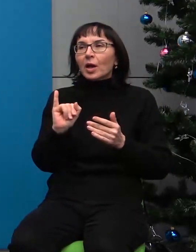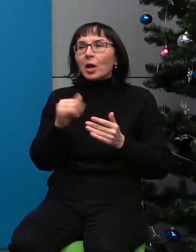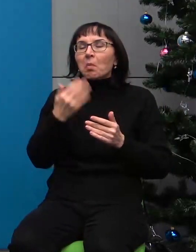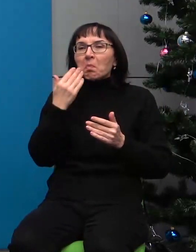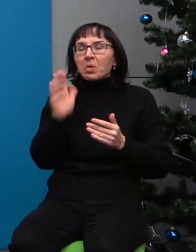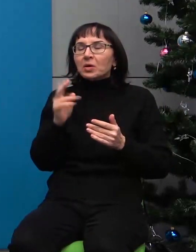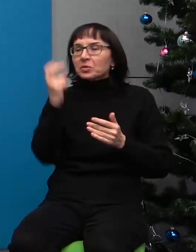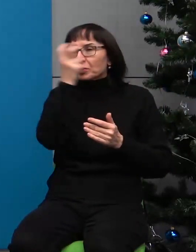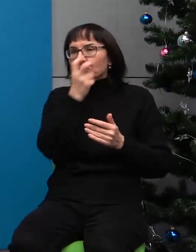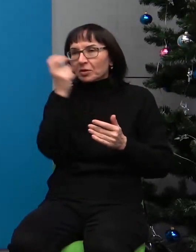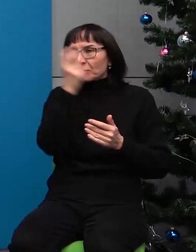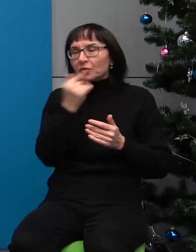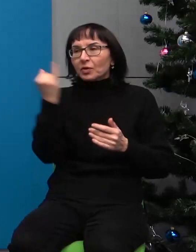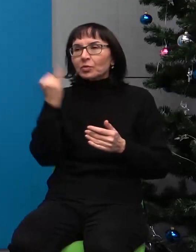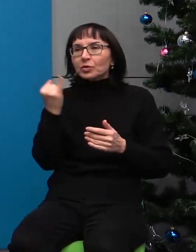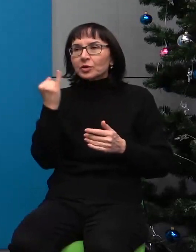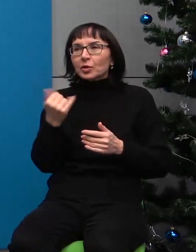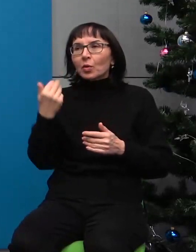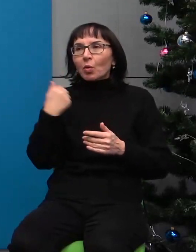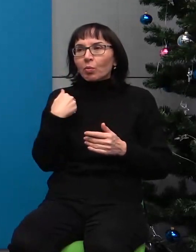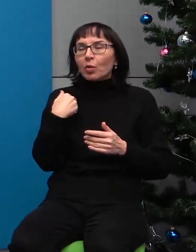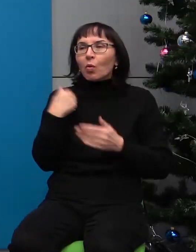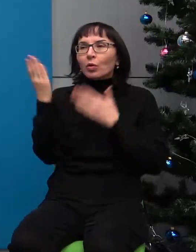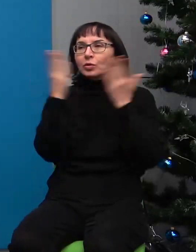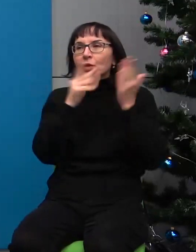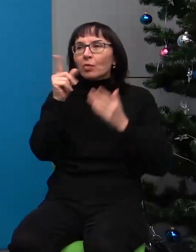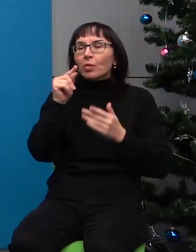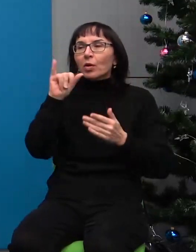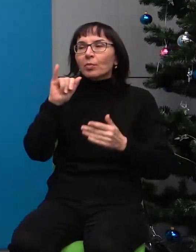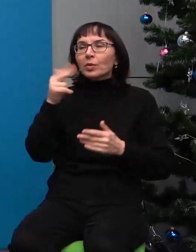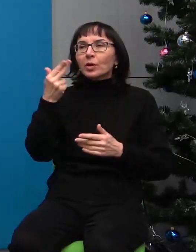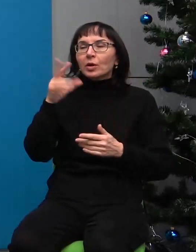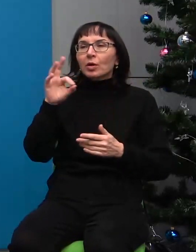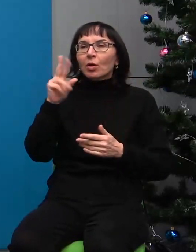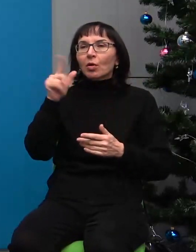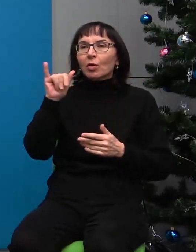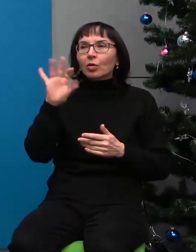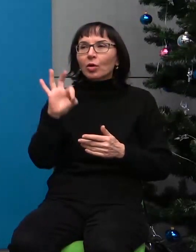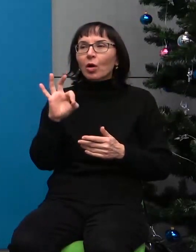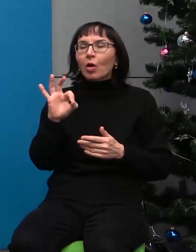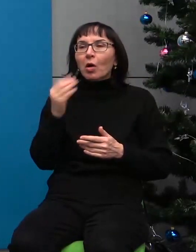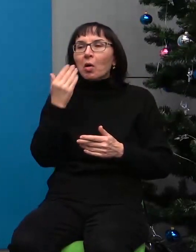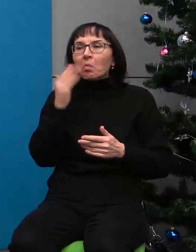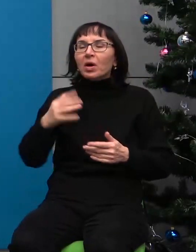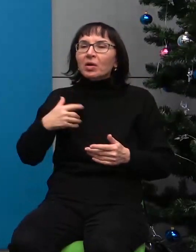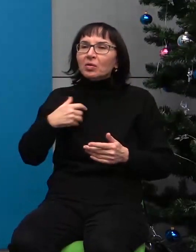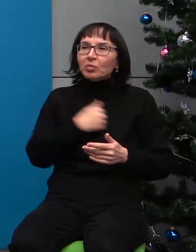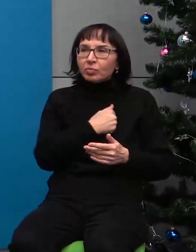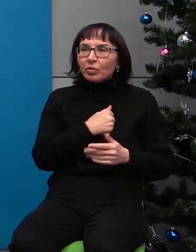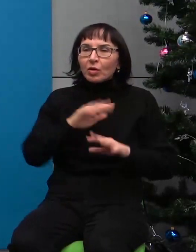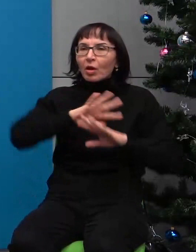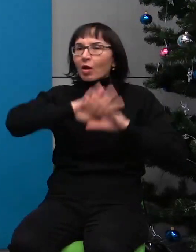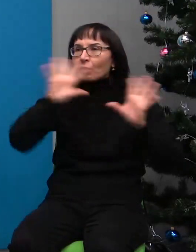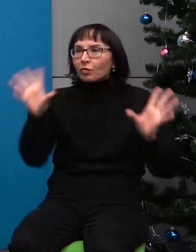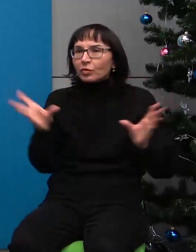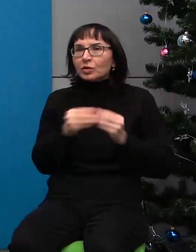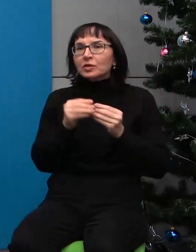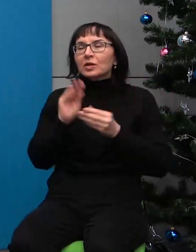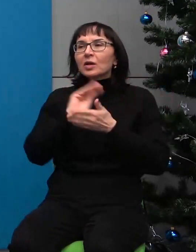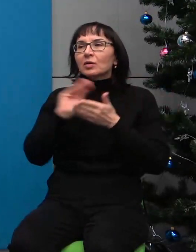Pinokie przeczytałem, kiedy miałem chyba 8 lat i mi pękło serce. Wszystkie komiksy Romka i Tomka, wszystkie komiksy, jakie można było kupić w księgarni,